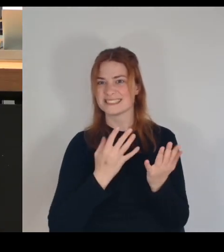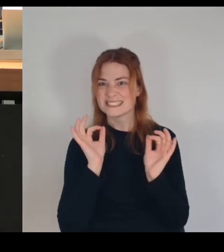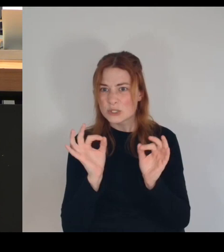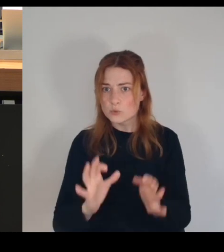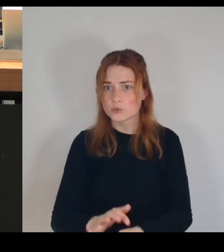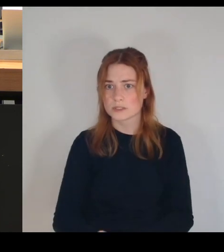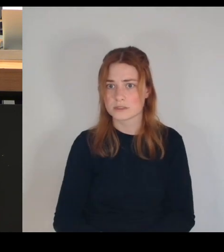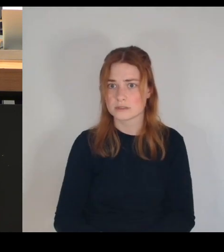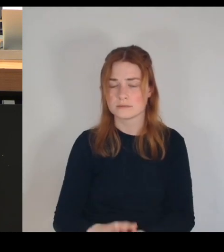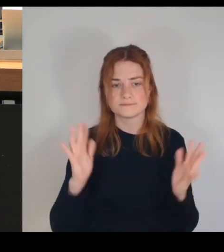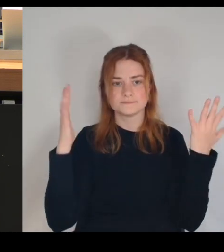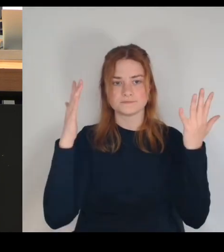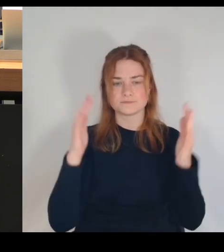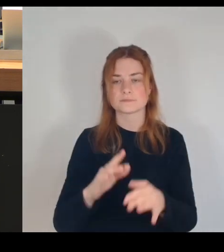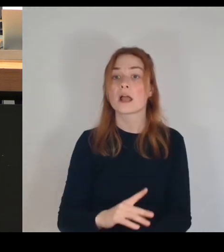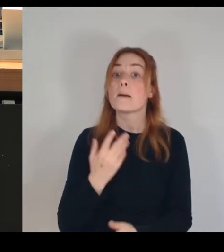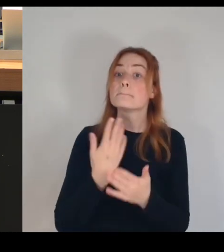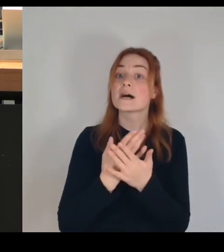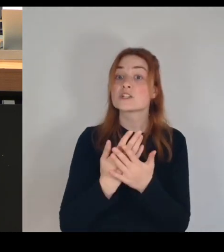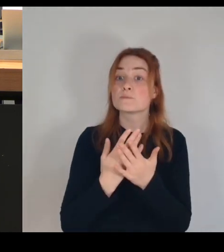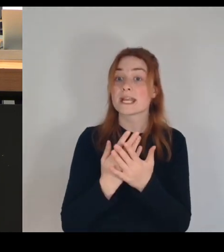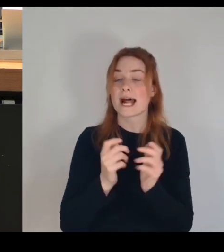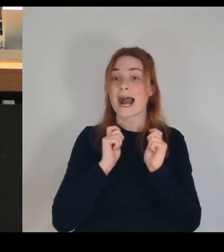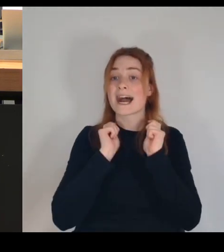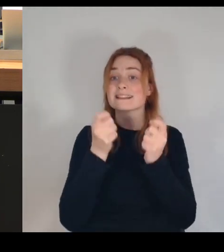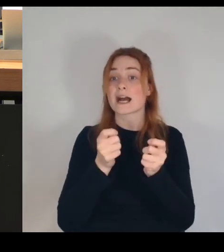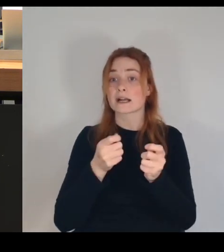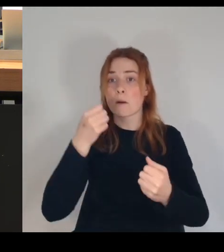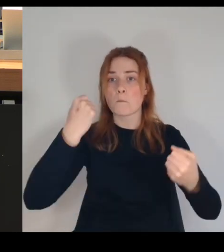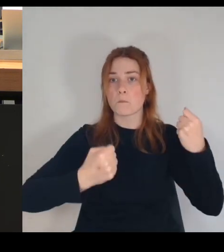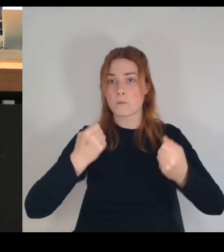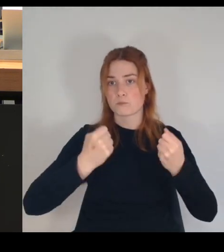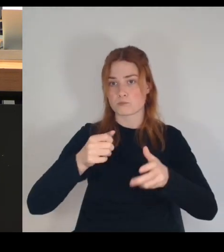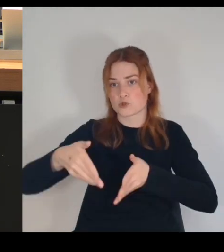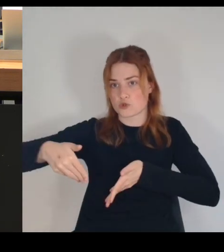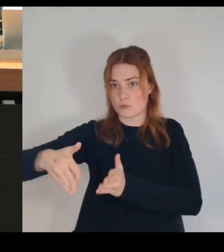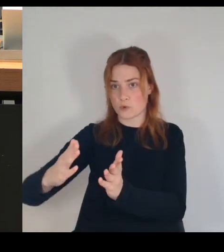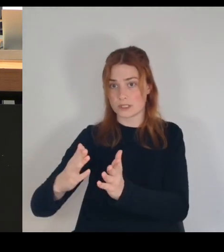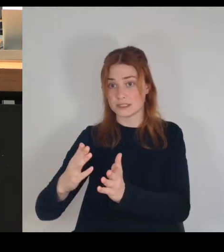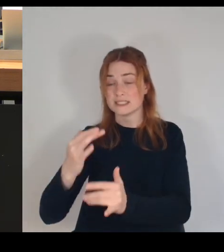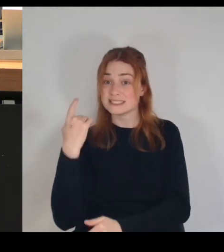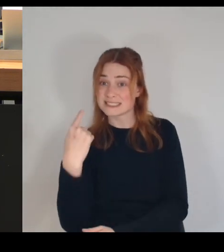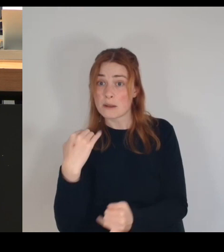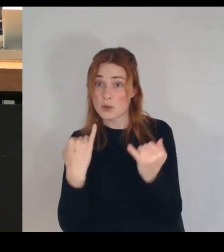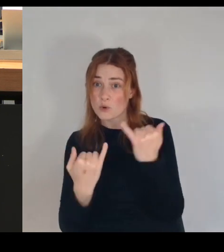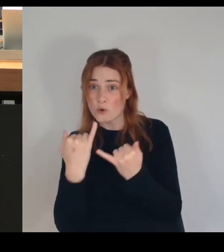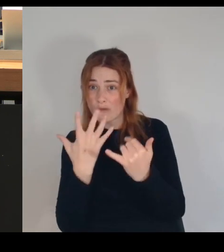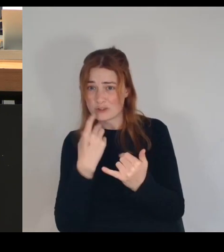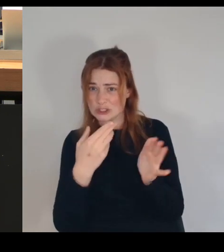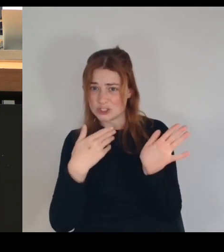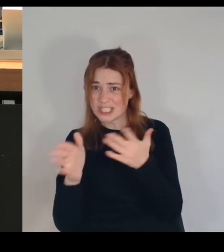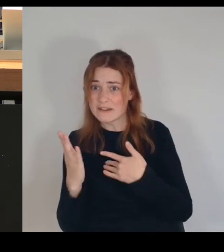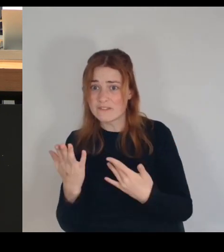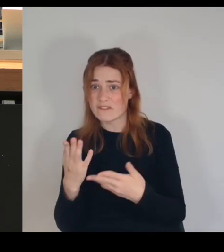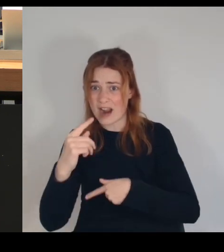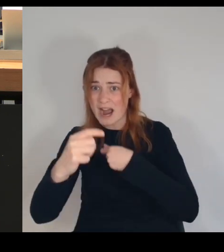als Grüne rechtswidrig handeln. Sie haben als Verkehrssenatorin Frau Jarasch Busspuren angeordnet,